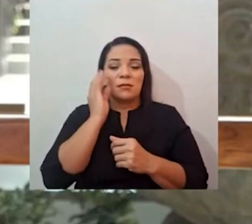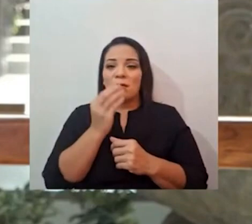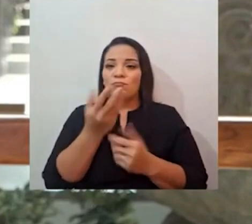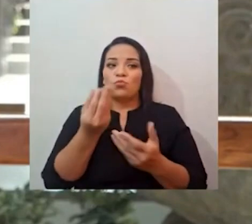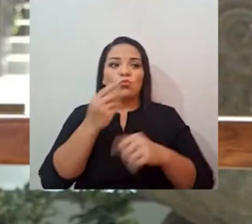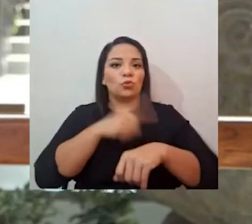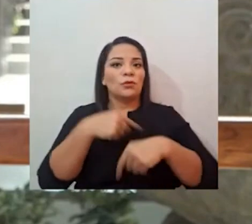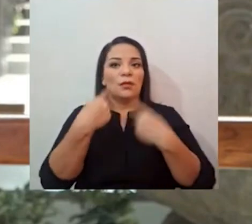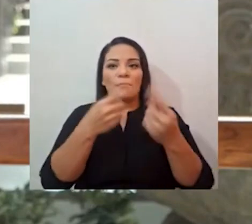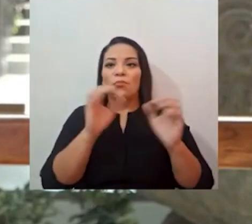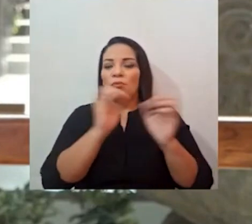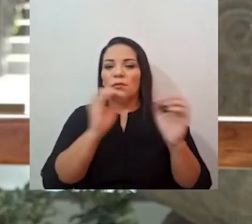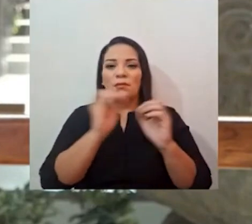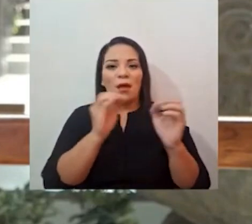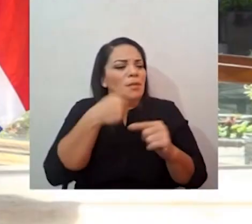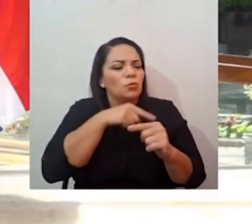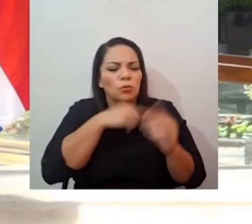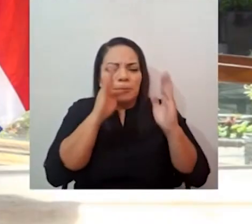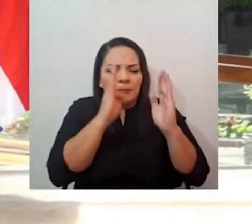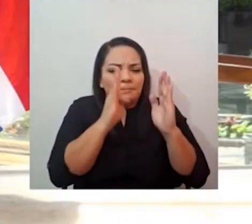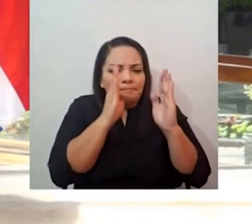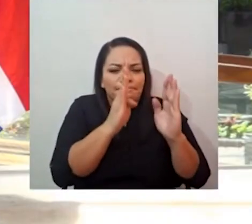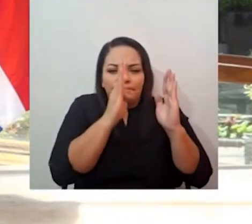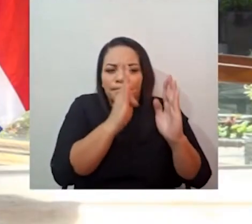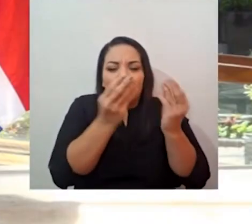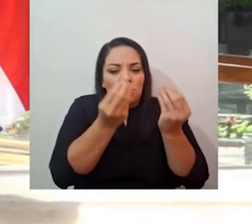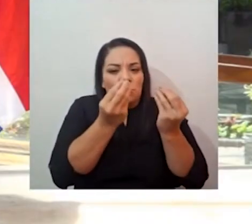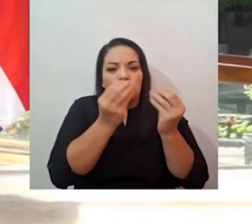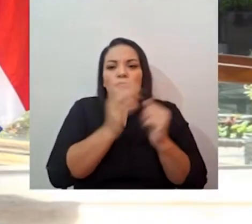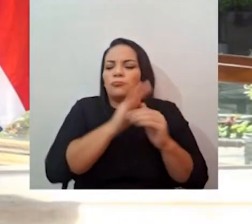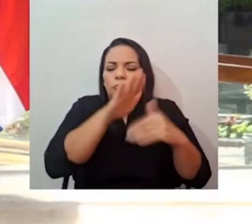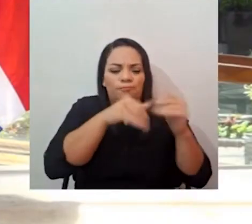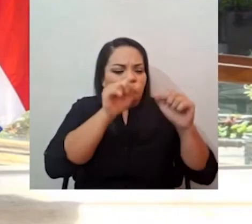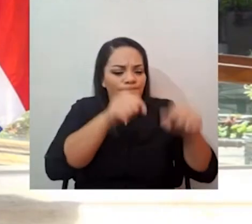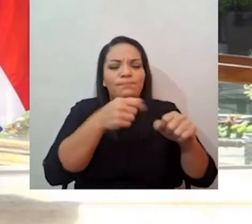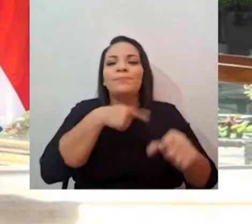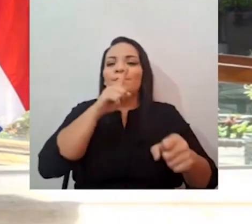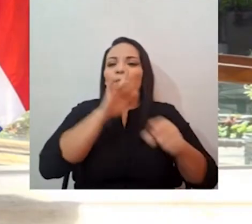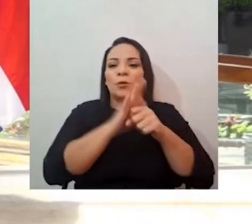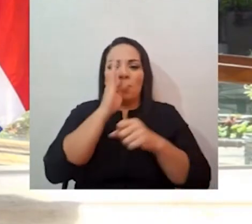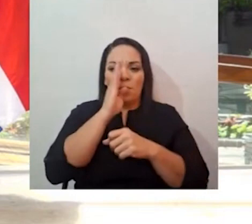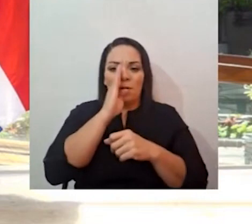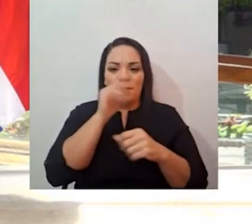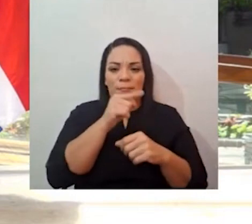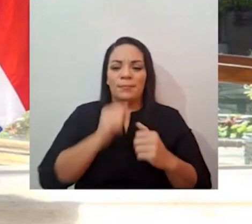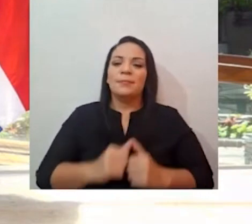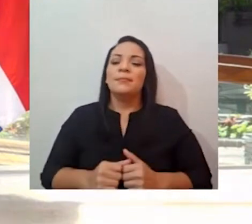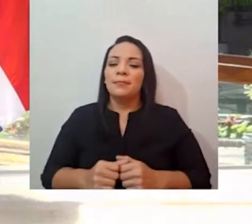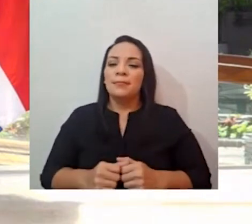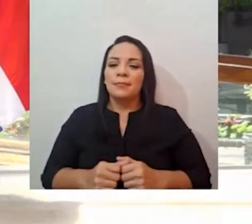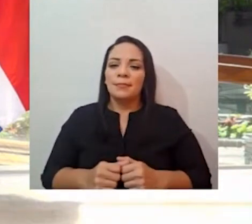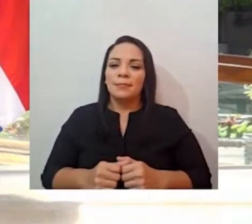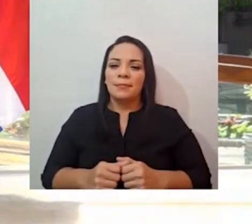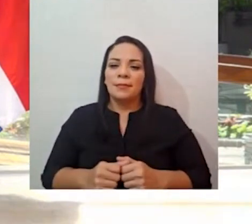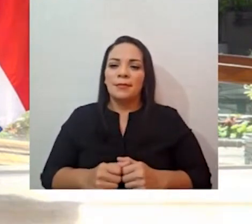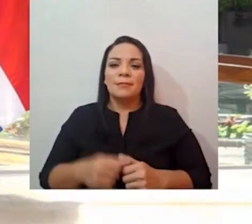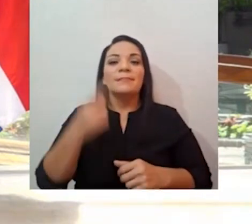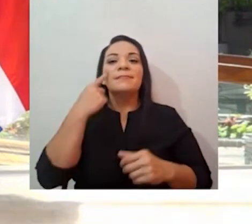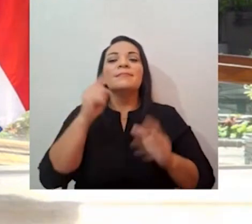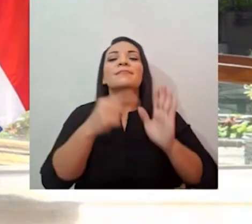así como penal y yo me comprometí con la mamá presidente a eh presentar la denuncia ante el